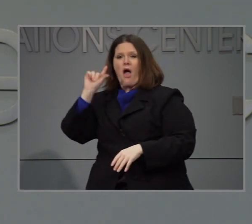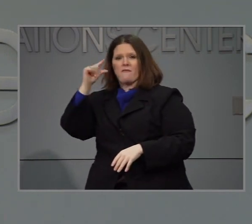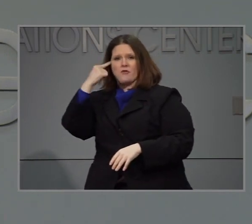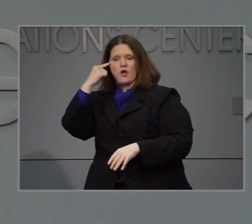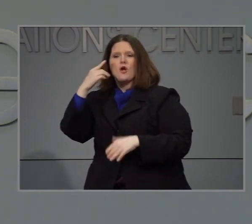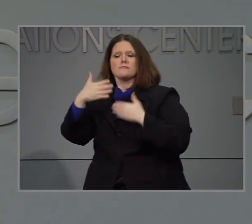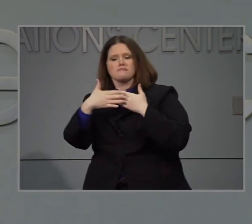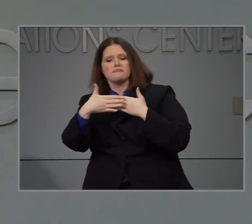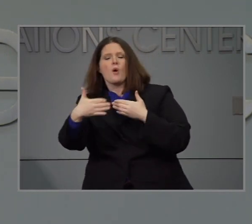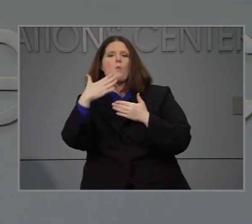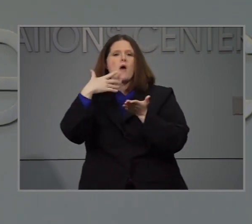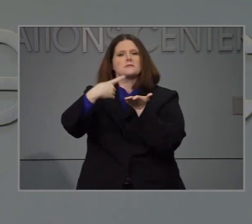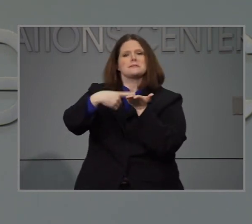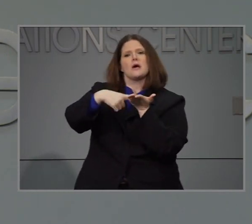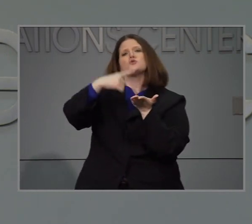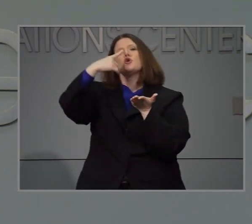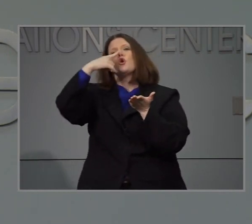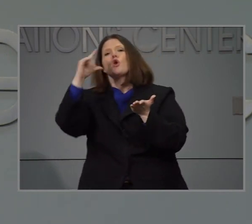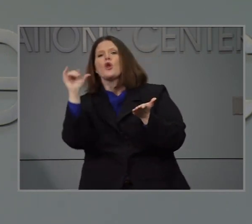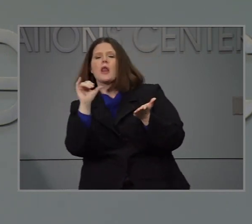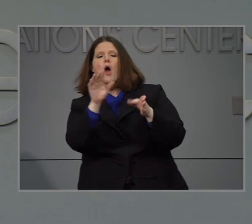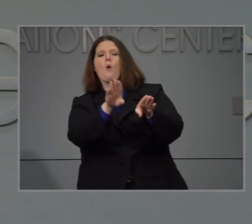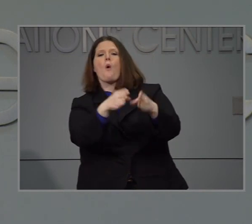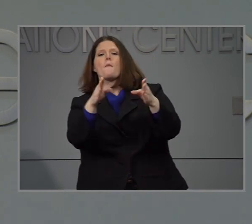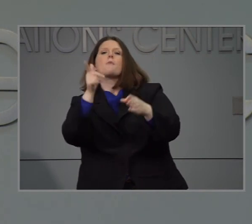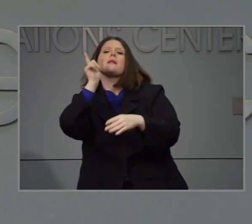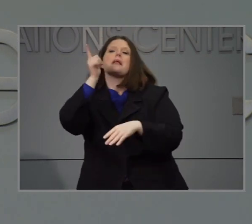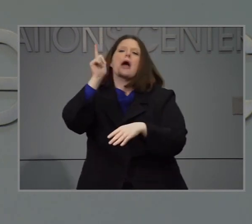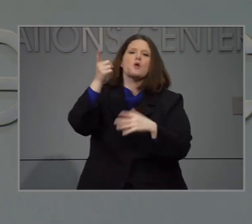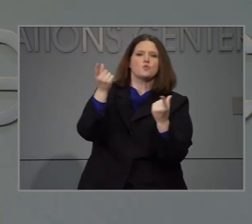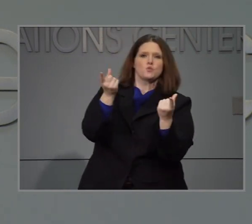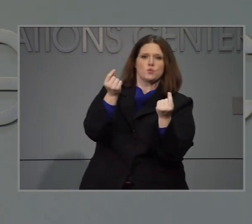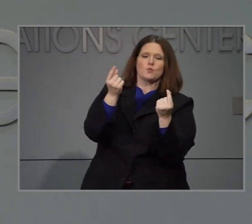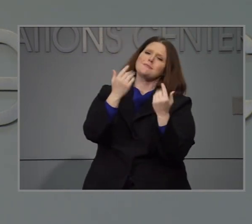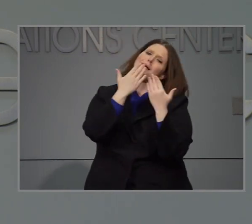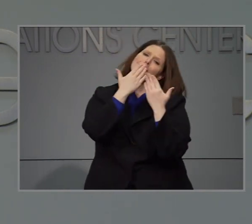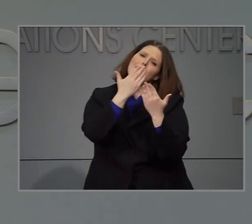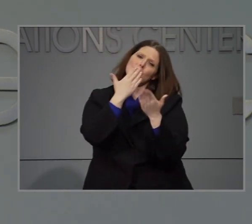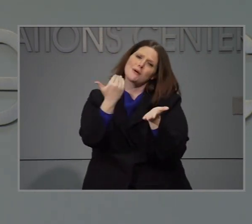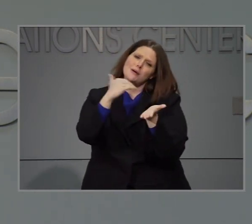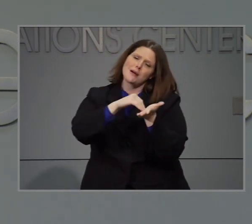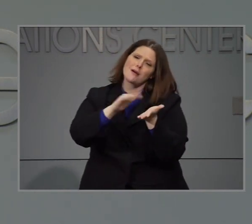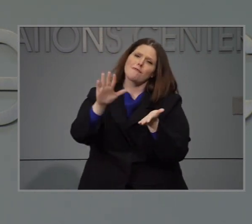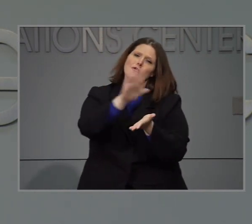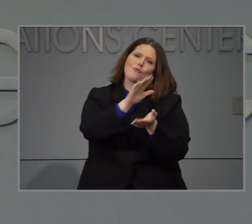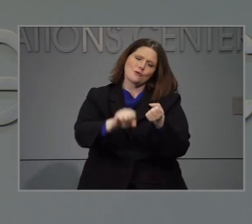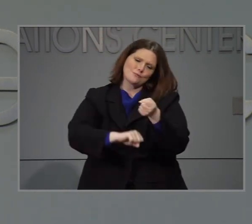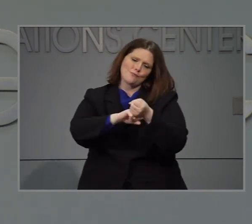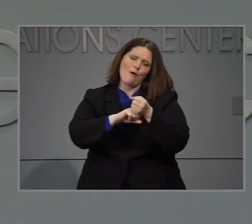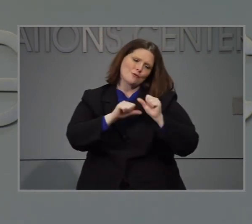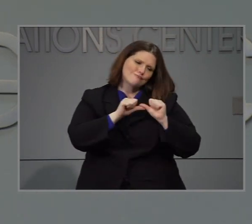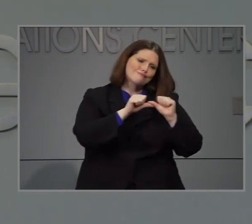el gobernador y les a explicar estas etapas y muchas gracias nuevamente por todo lo que están haciendo para permanecer